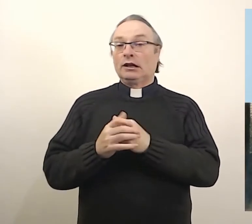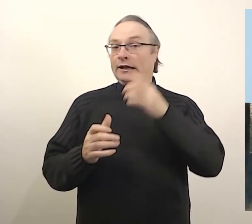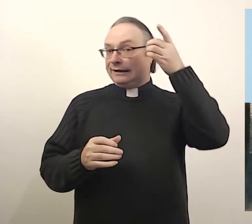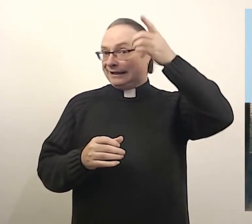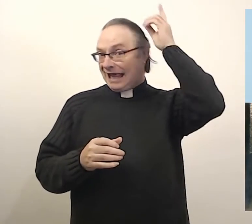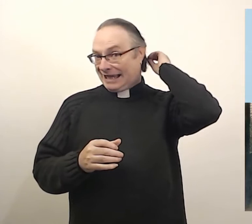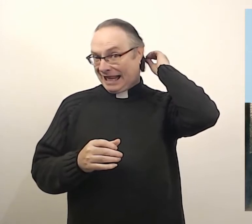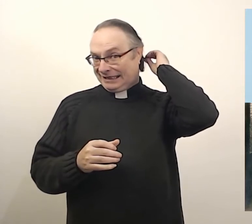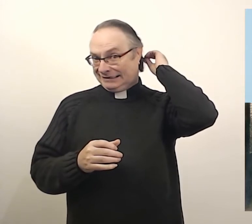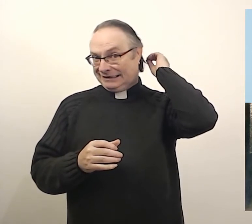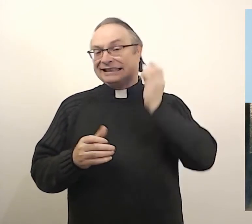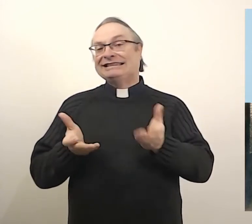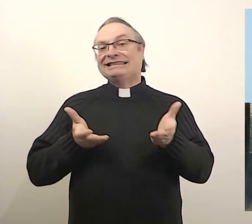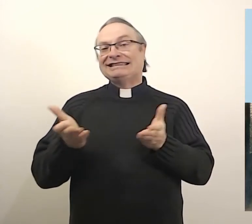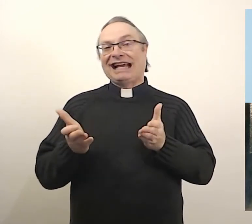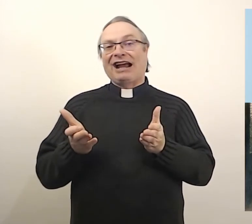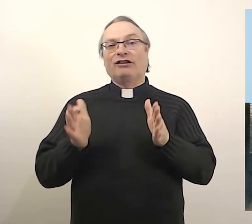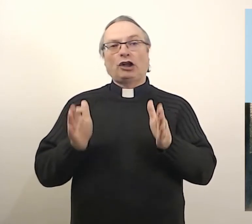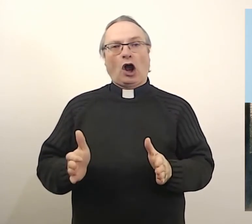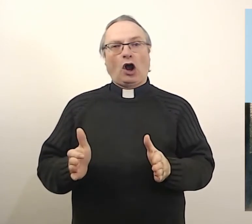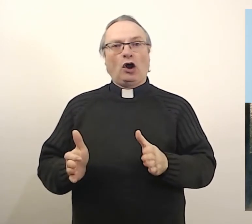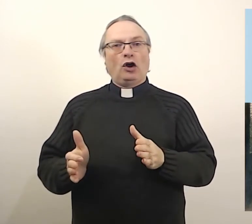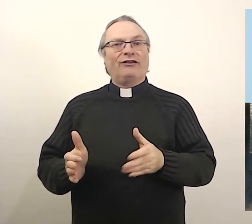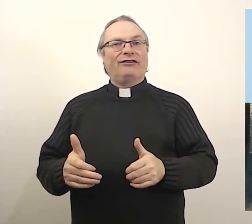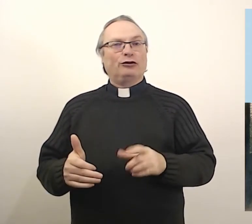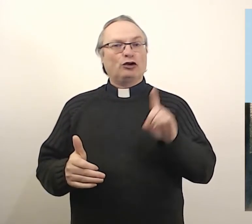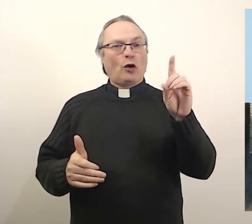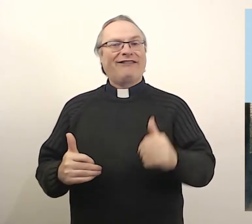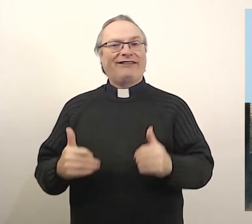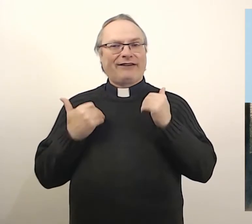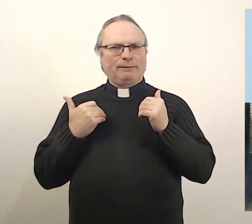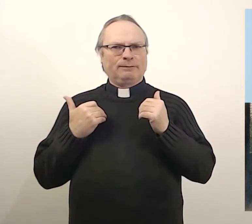«Daniel, serviteur du Dieu vivant,